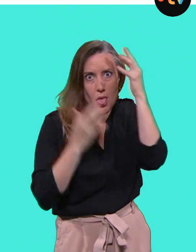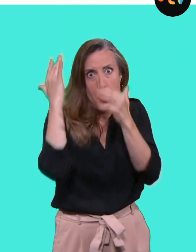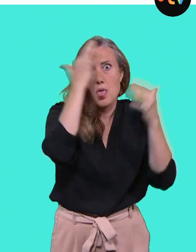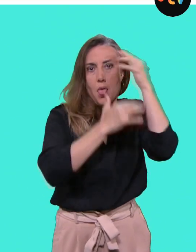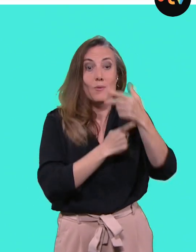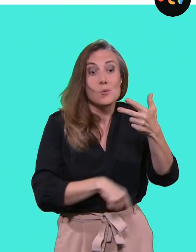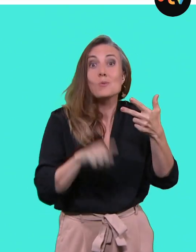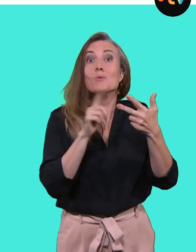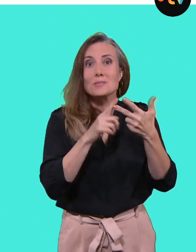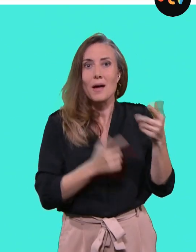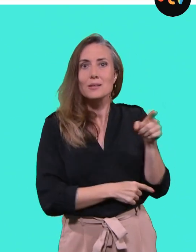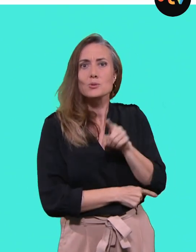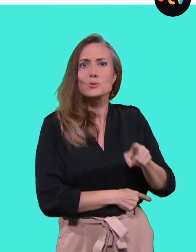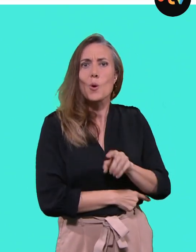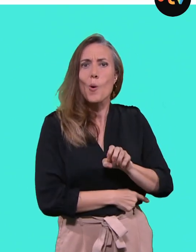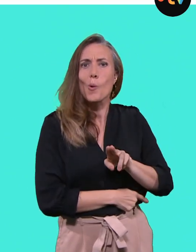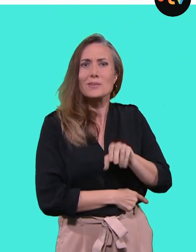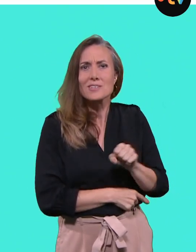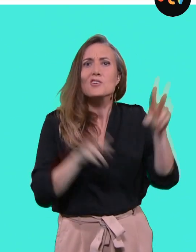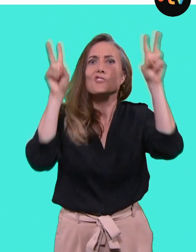2) L'inquiétude des producteurs de noix